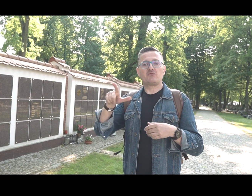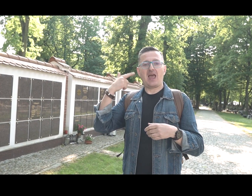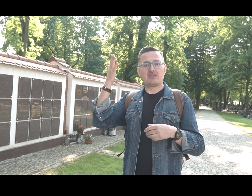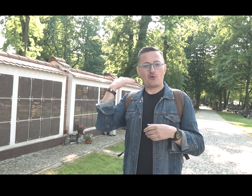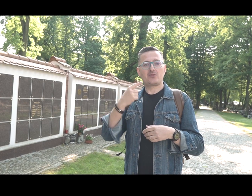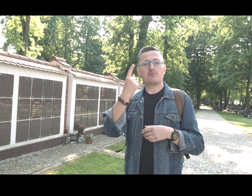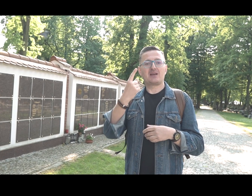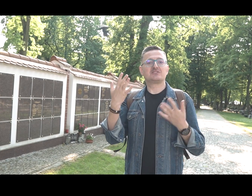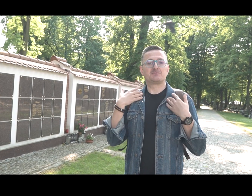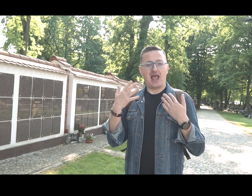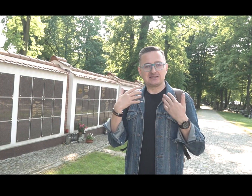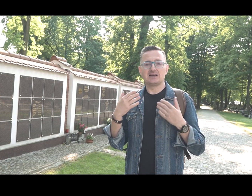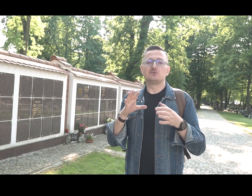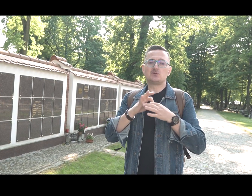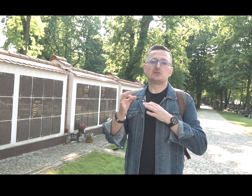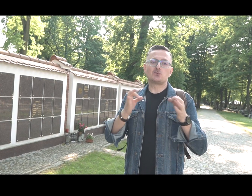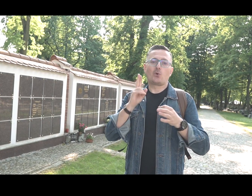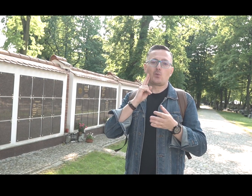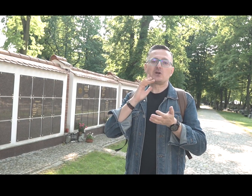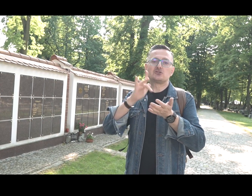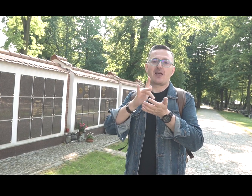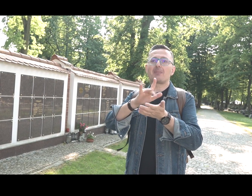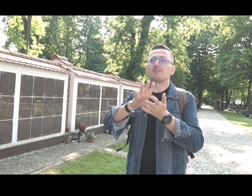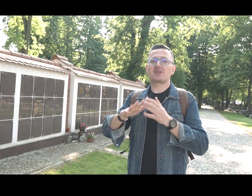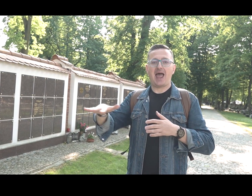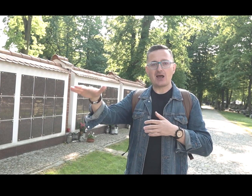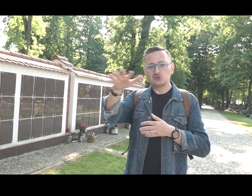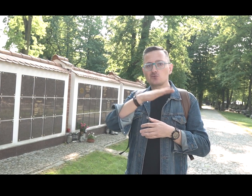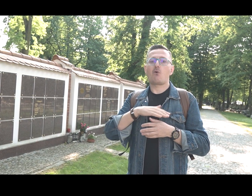Dwa tygodnie temu odbył się pierwszy spacer śladami osób Głuchych.